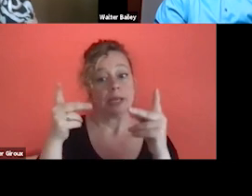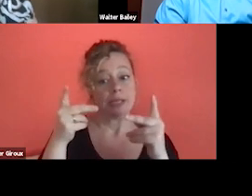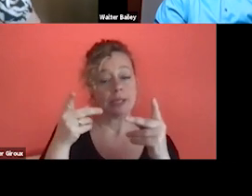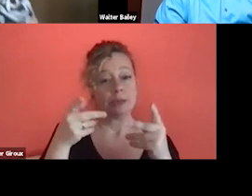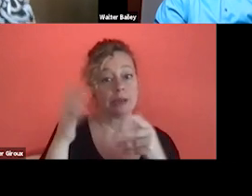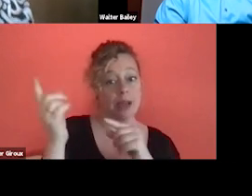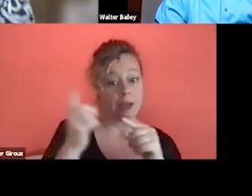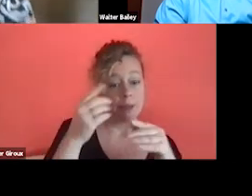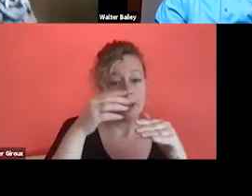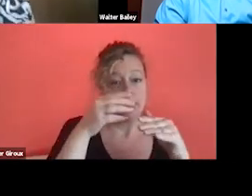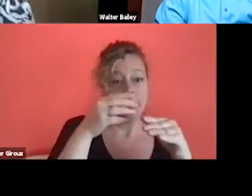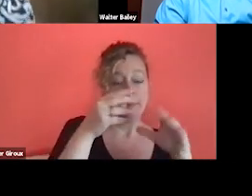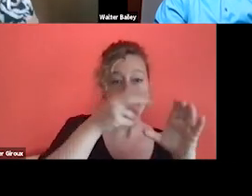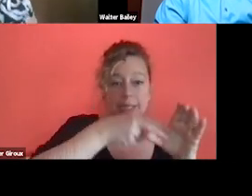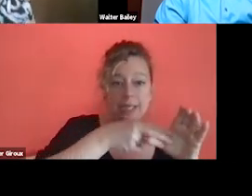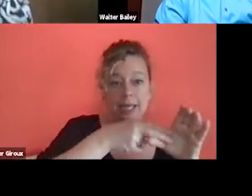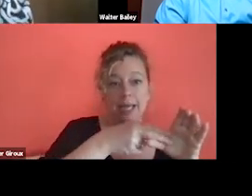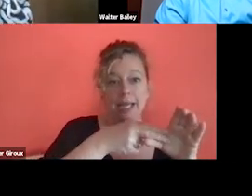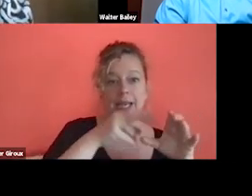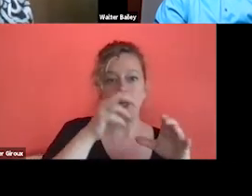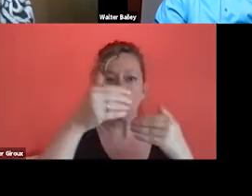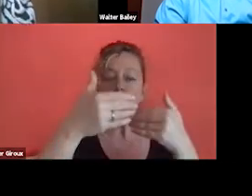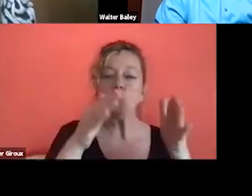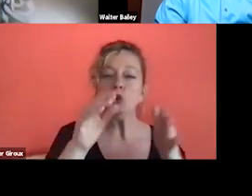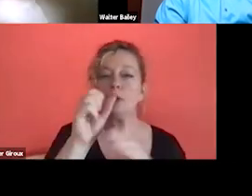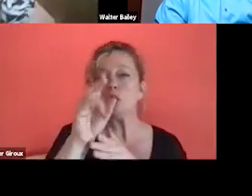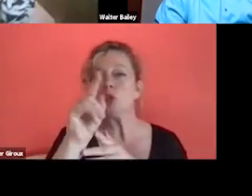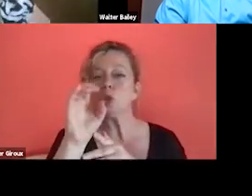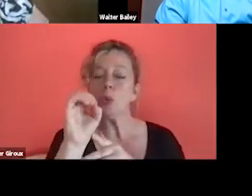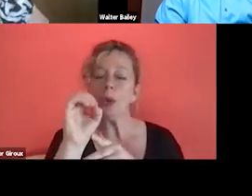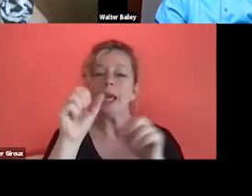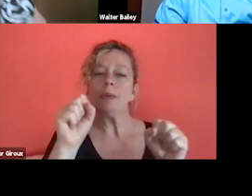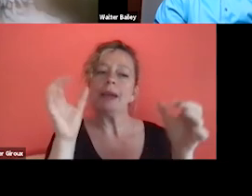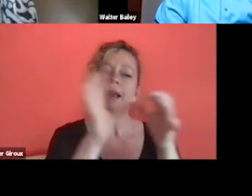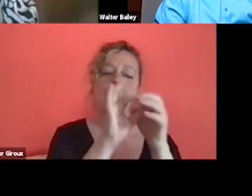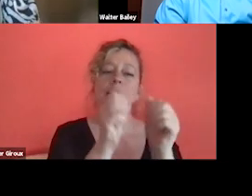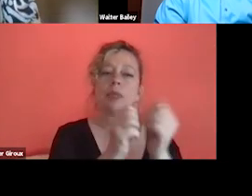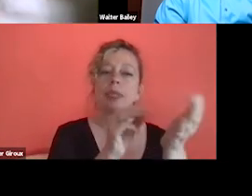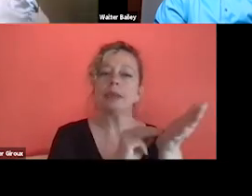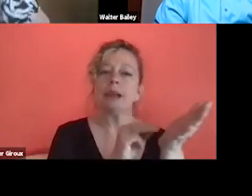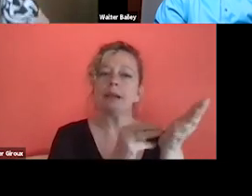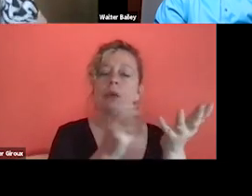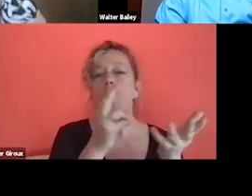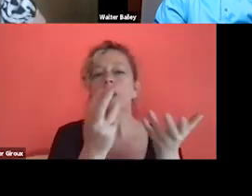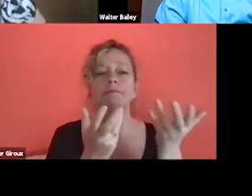en una suite de telesalud, en una sala, en la que los conectamos con el proveedor o los conectamos con un grupo.